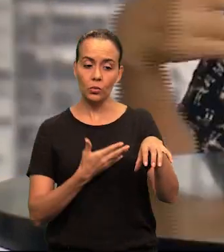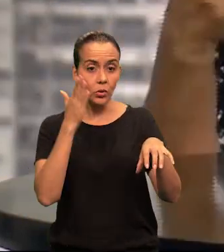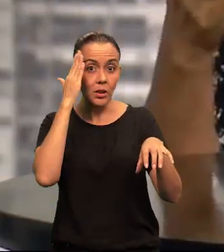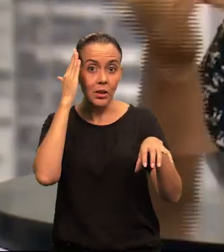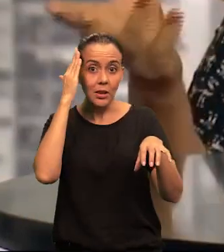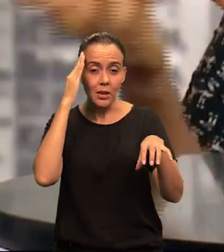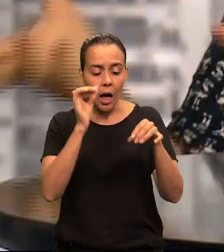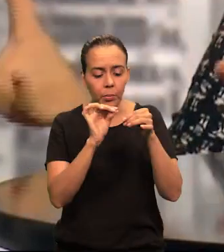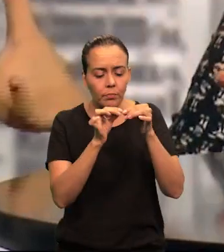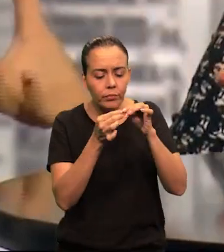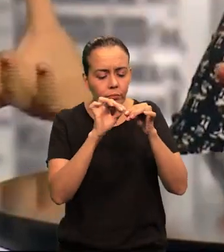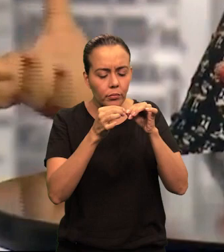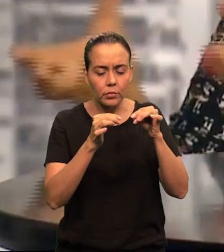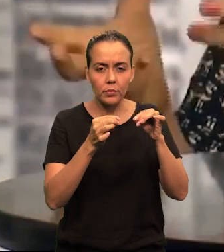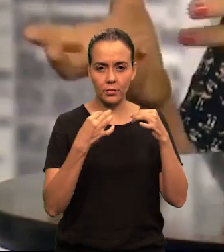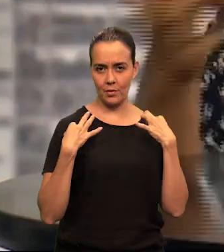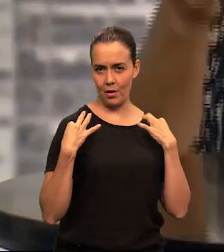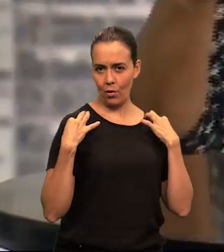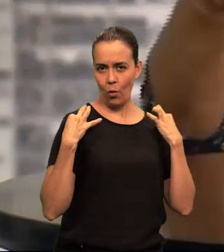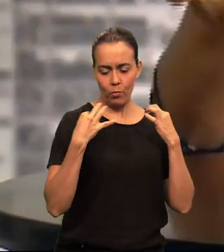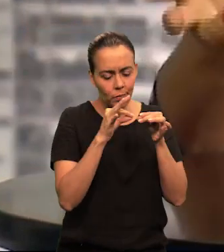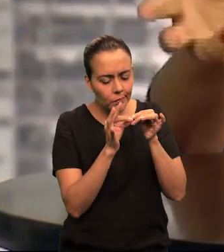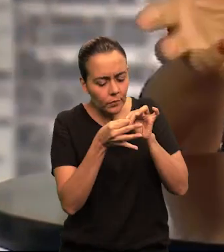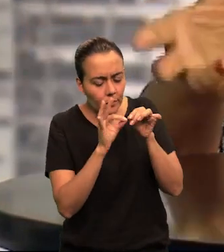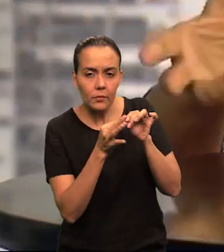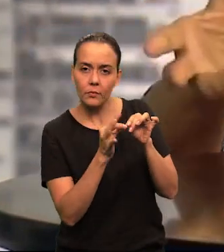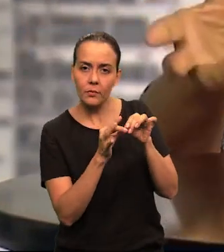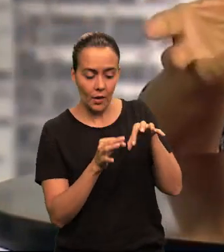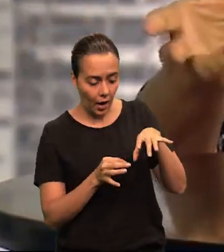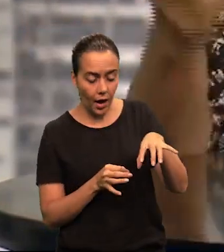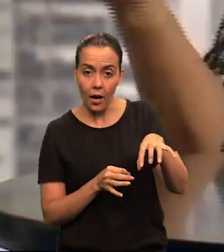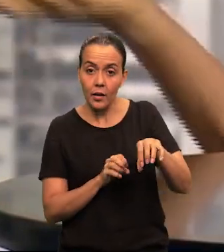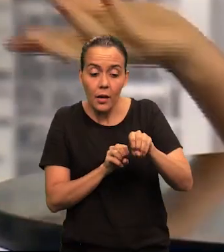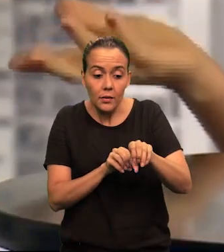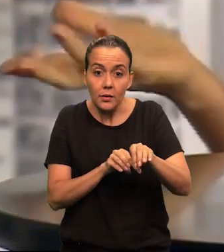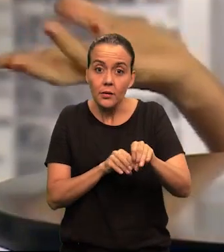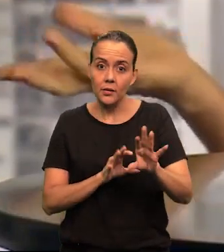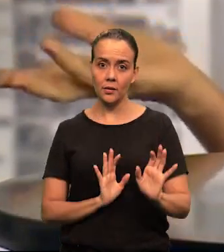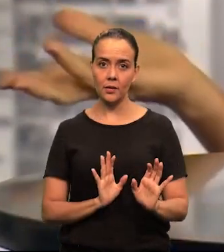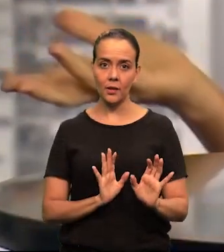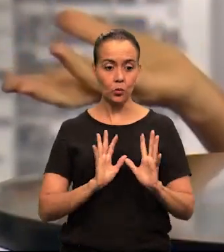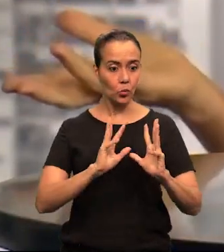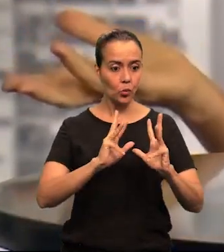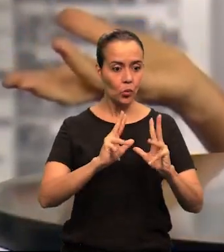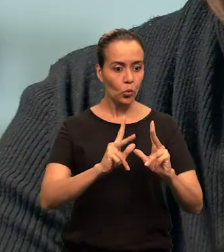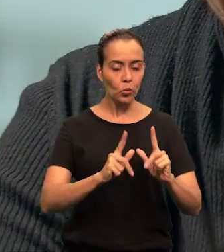Como ela sabe tecer, ela ensina todo mundo a tecer e, portanto, ninguém fica sem casa.